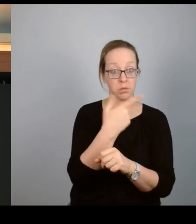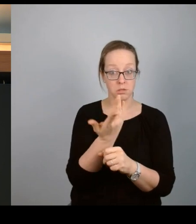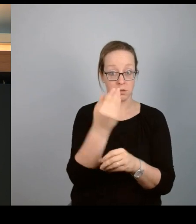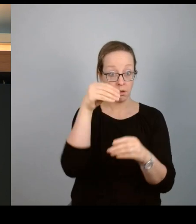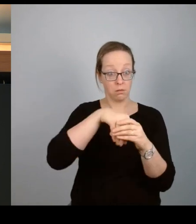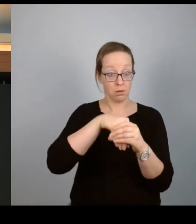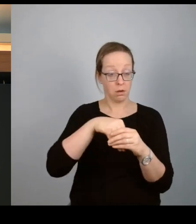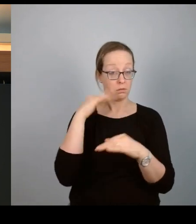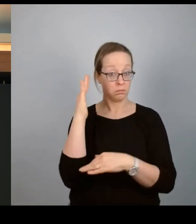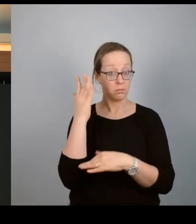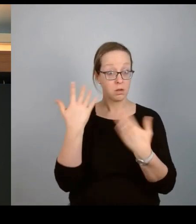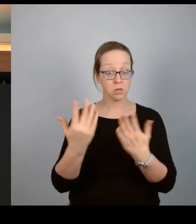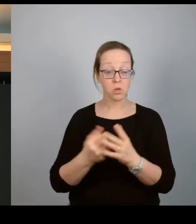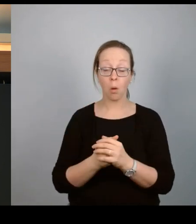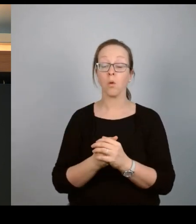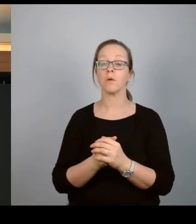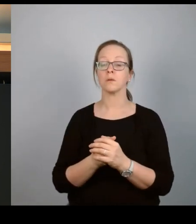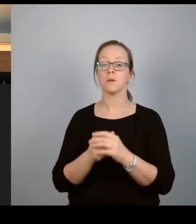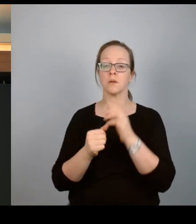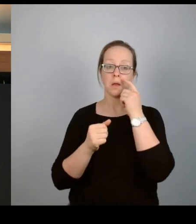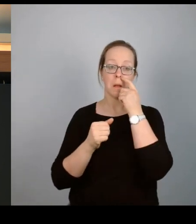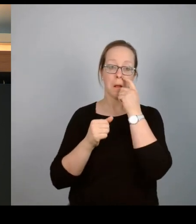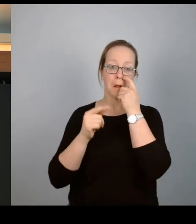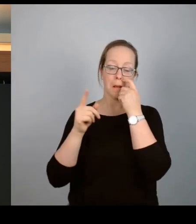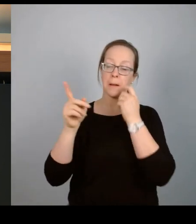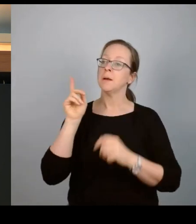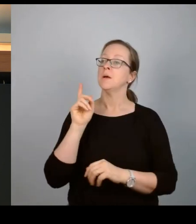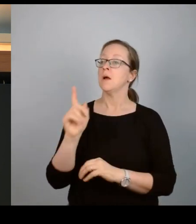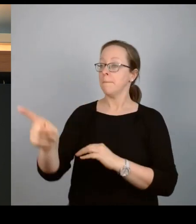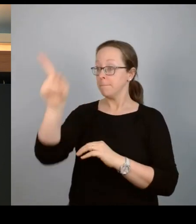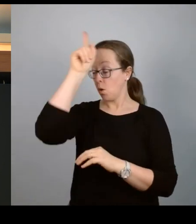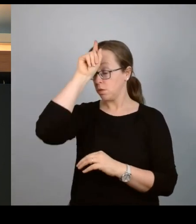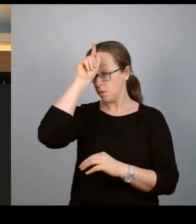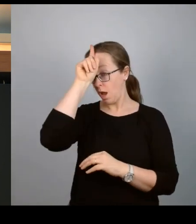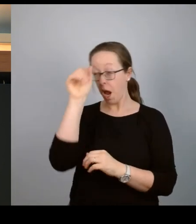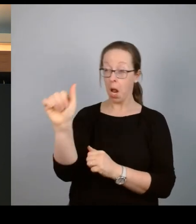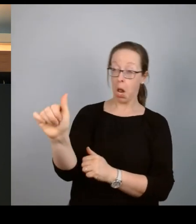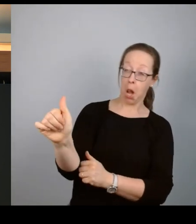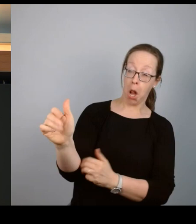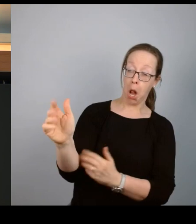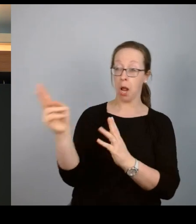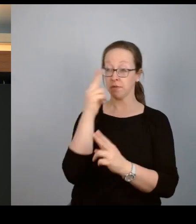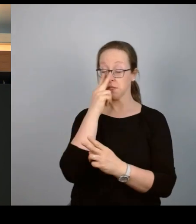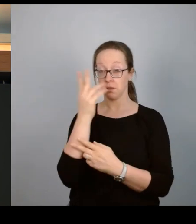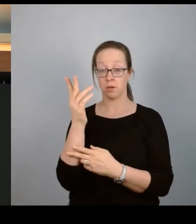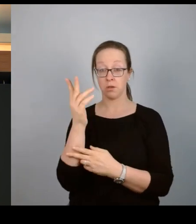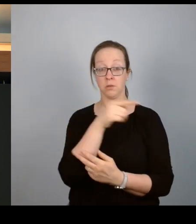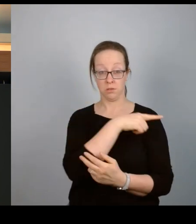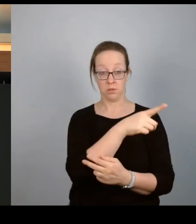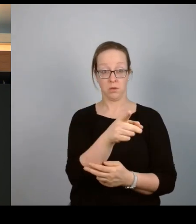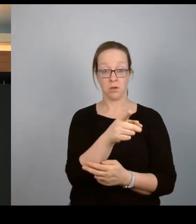Truppen haben, sich hier hinzustellen und uns in die Nähe des Nationalsozialismus zu